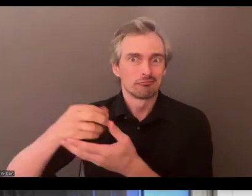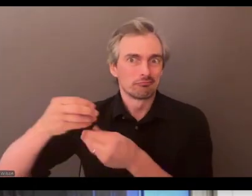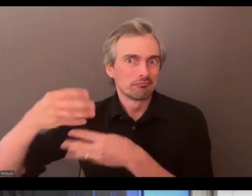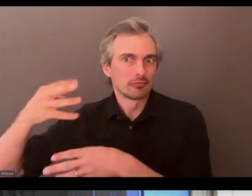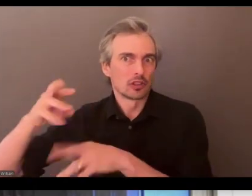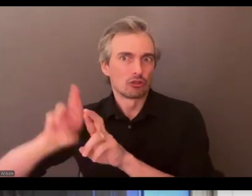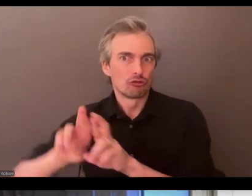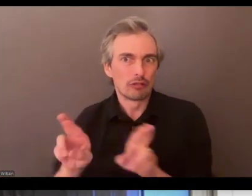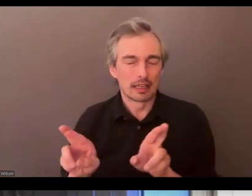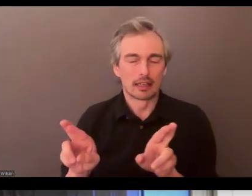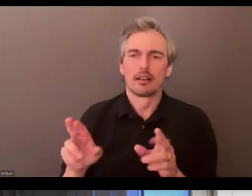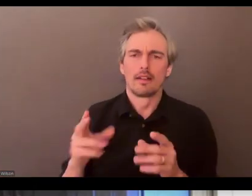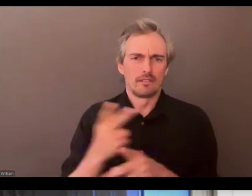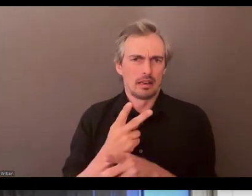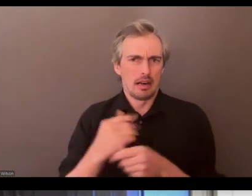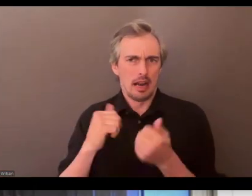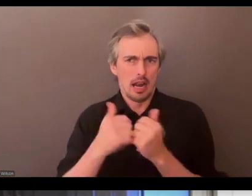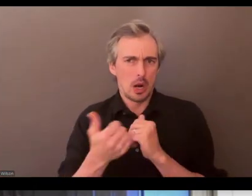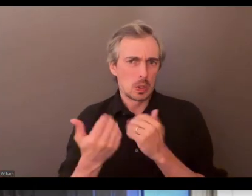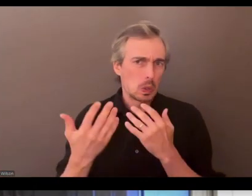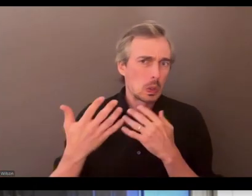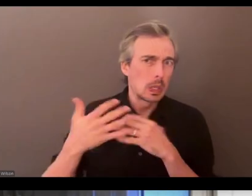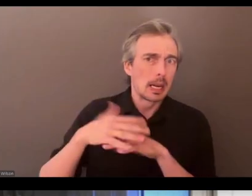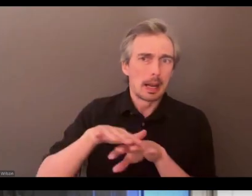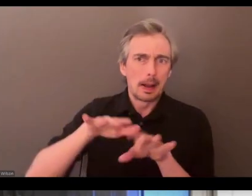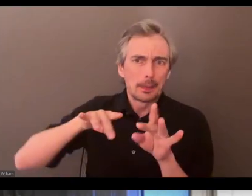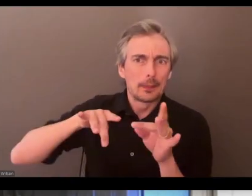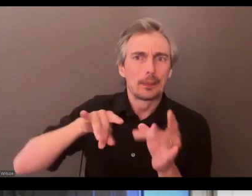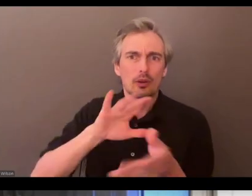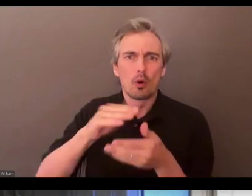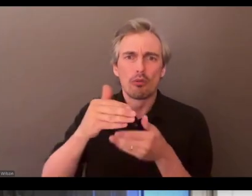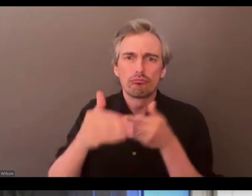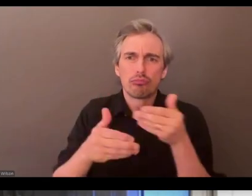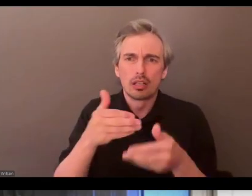時点でその数字をどう扱えばいいのかよくわからない、ということです。